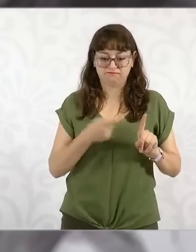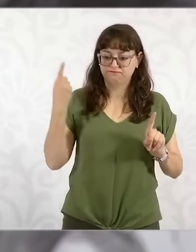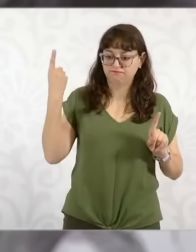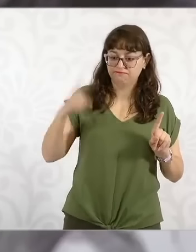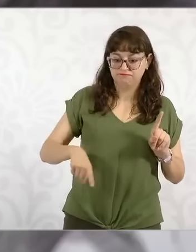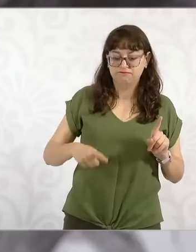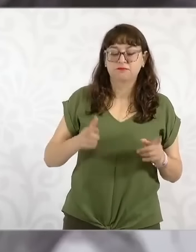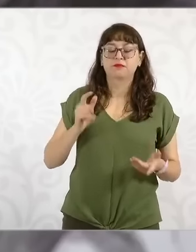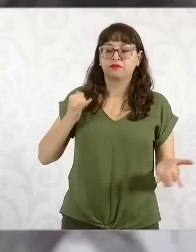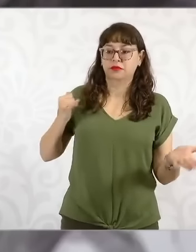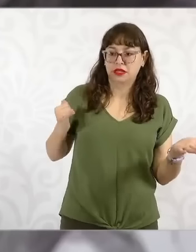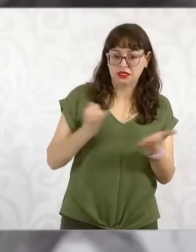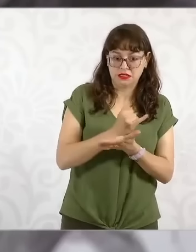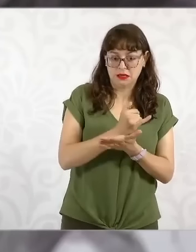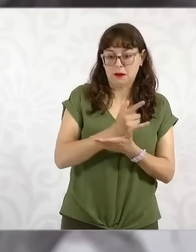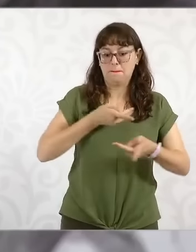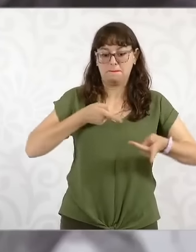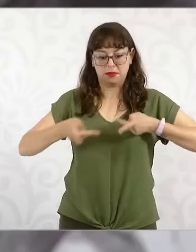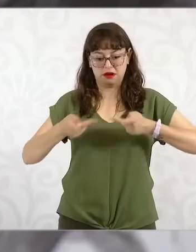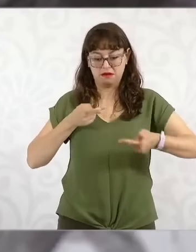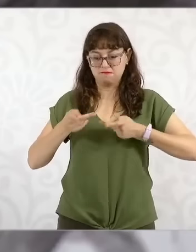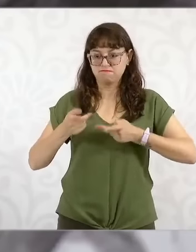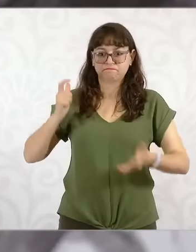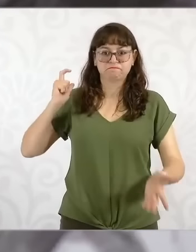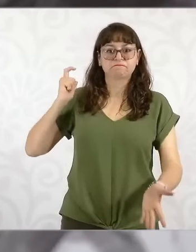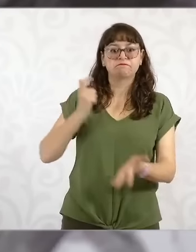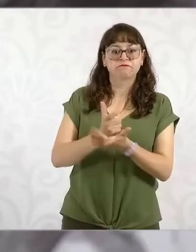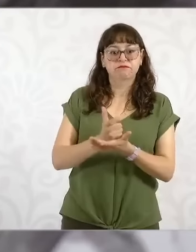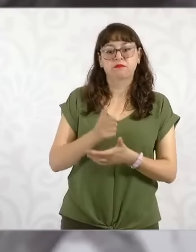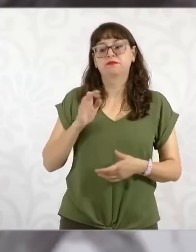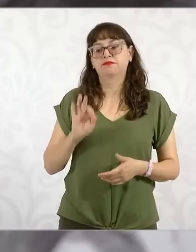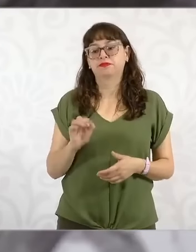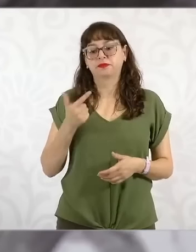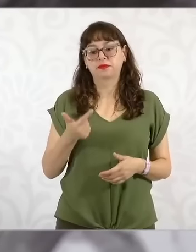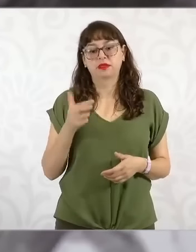y financiamiento del crimen. La Fiscalía General de la República y la Fiscalía General de Justicia